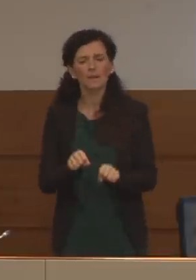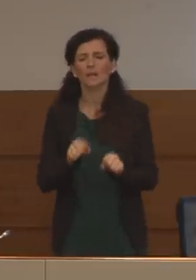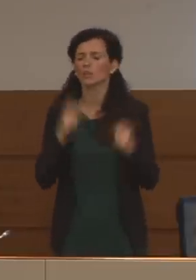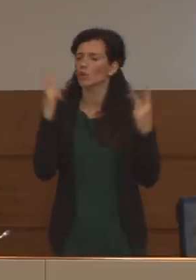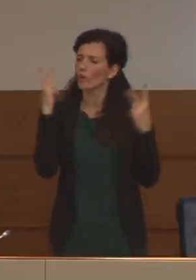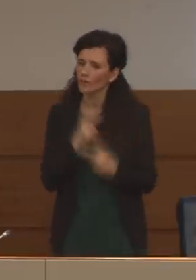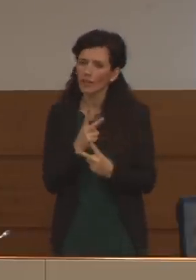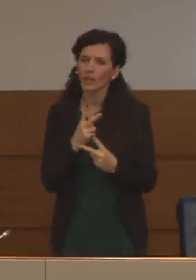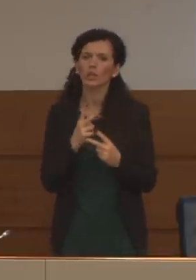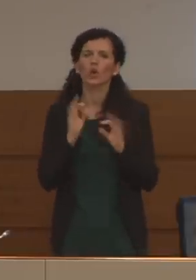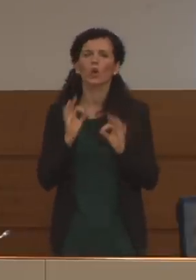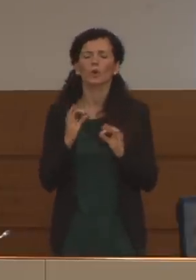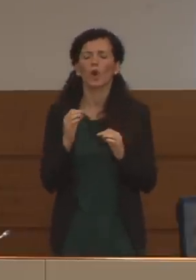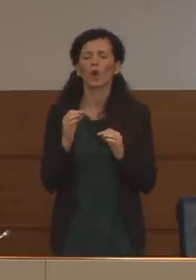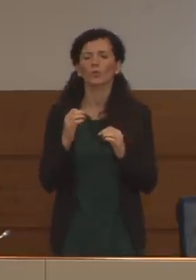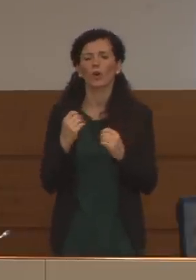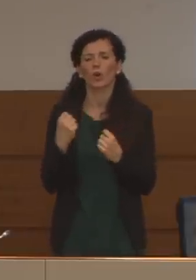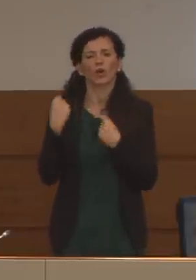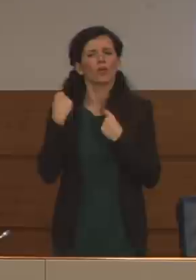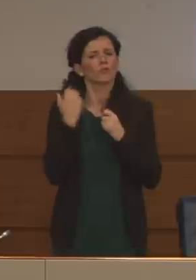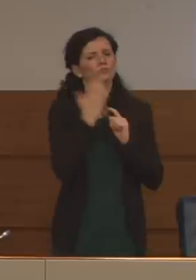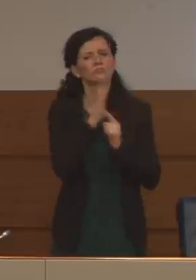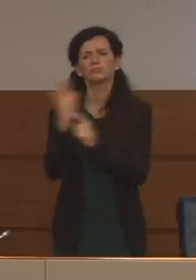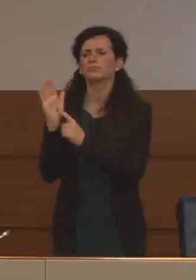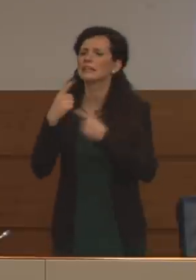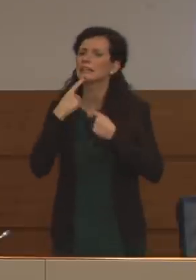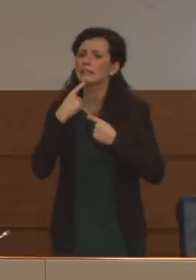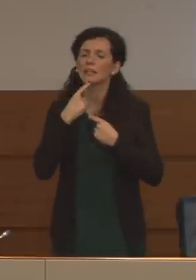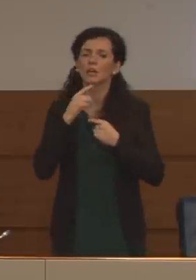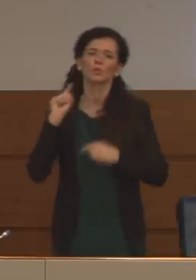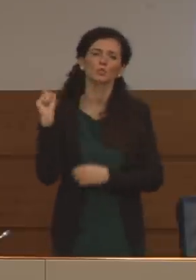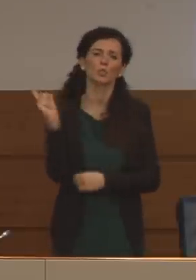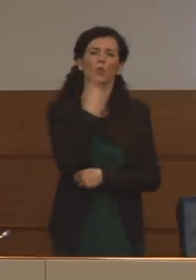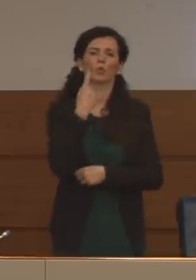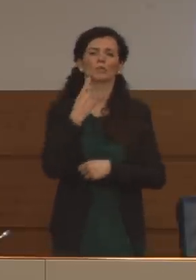eroico di molti colleghi, di tutt i colleghi, medici, di tutti